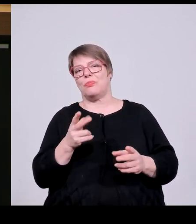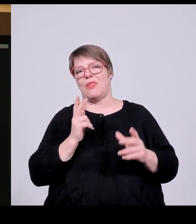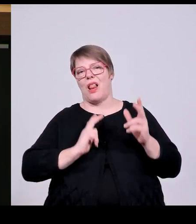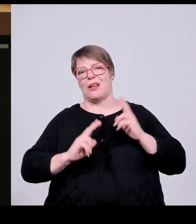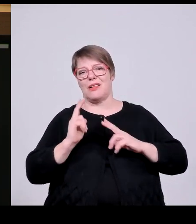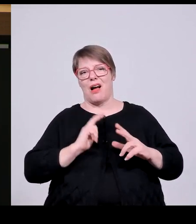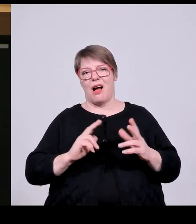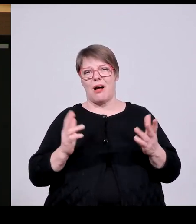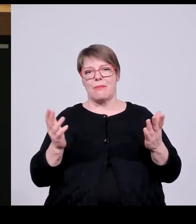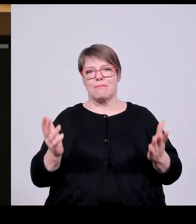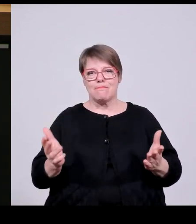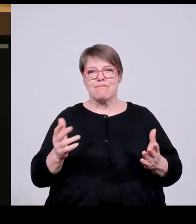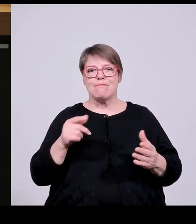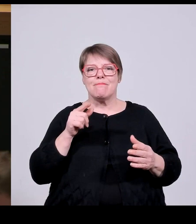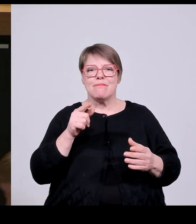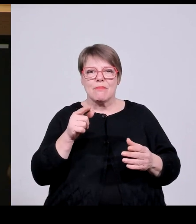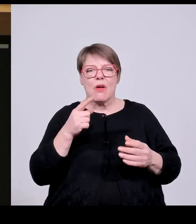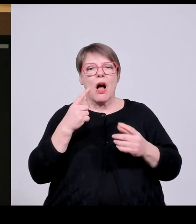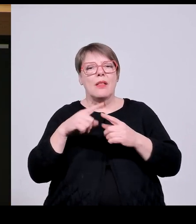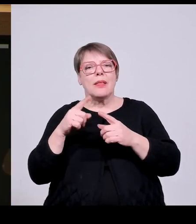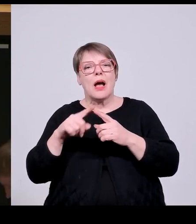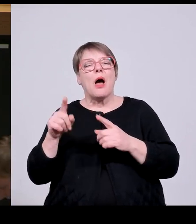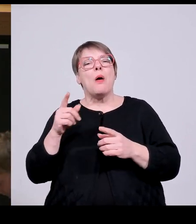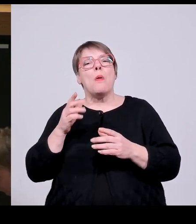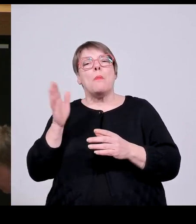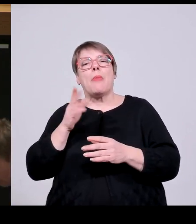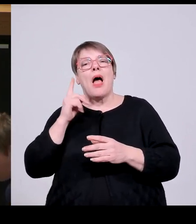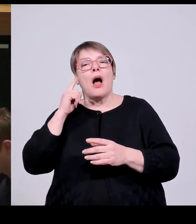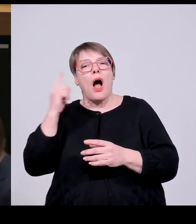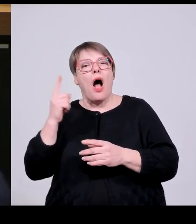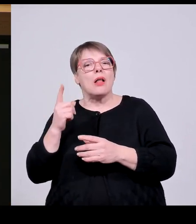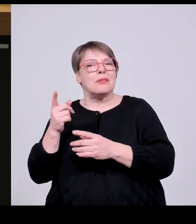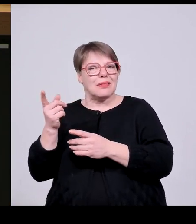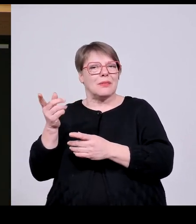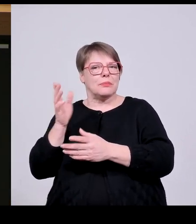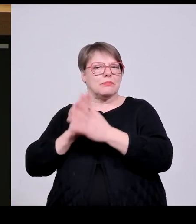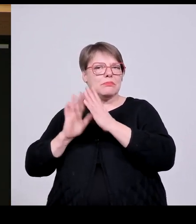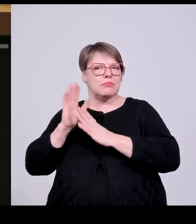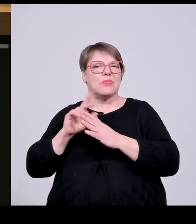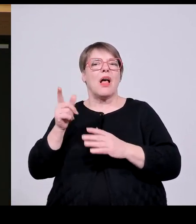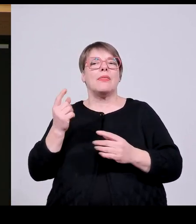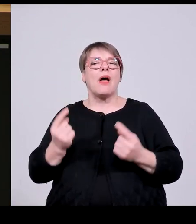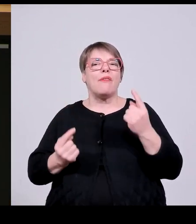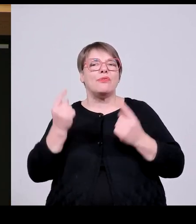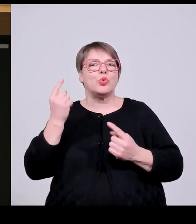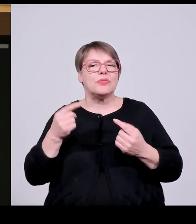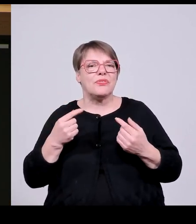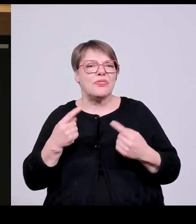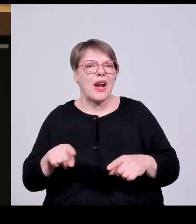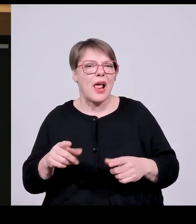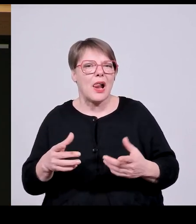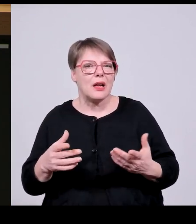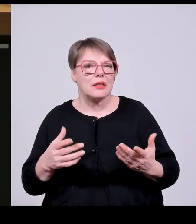Einige Mieter-Beiräte haben daher auch in letzten Jahren entnervt aufgege. Daher, dass die Bittstellerin sind,